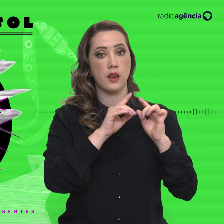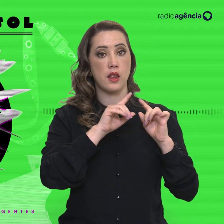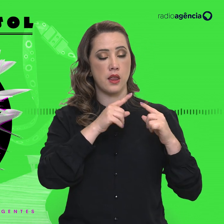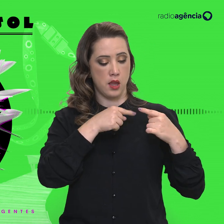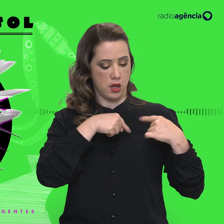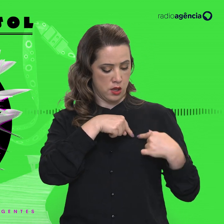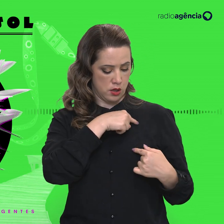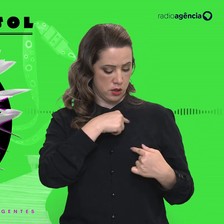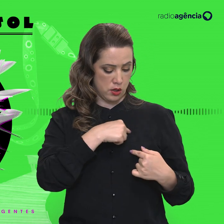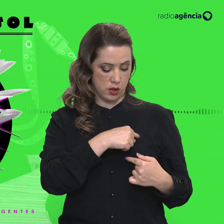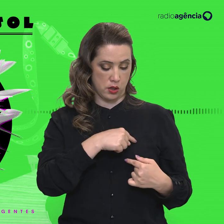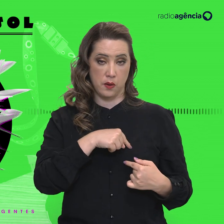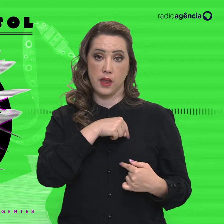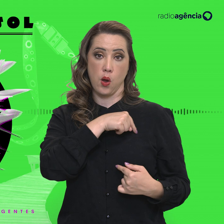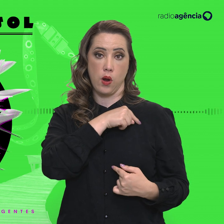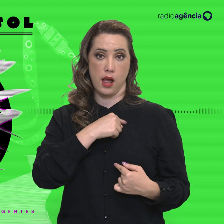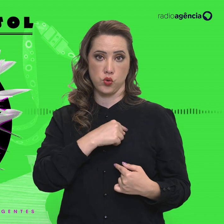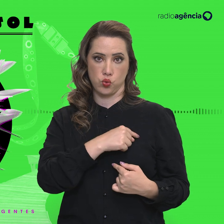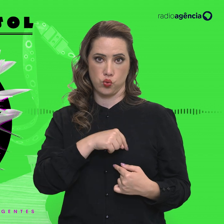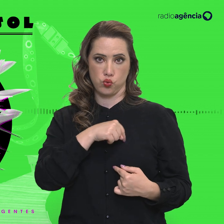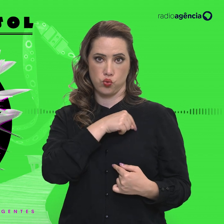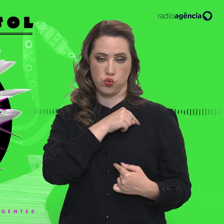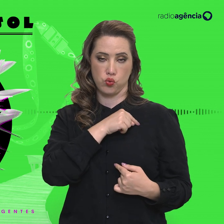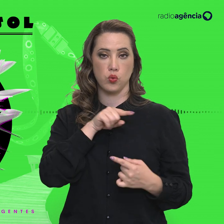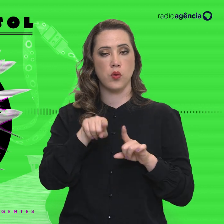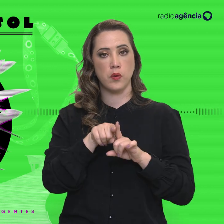Do infinito. A do autismo é a pecinha do quebra cabeça tá bom?